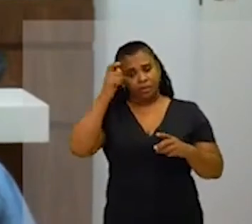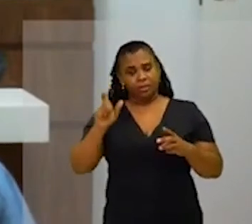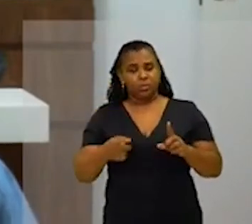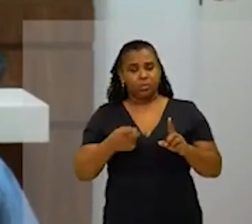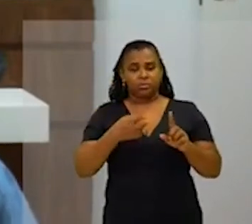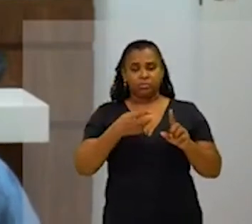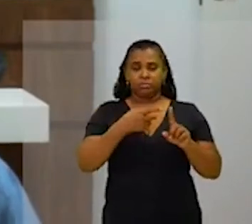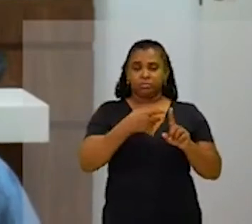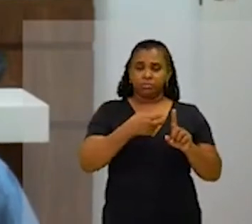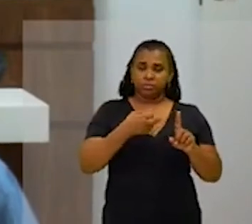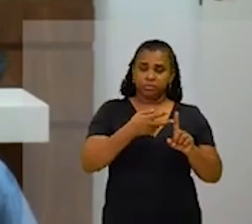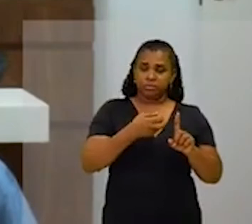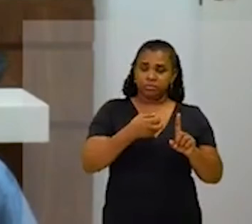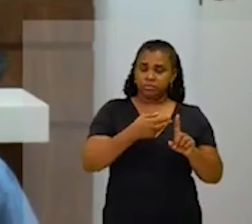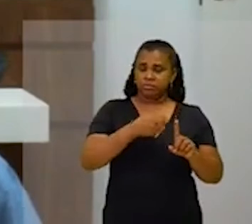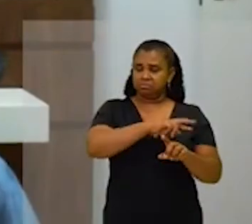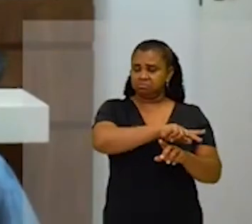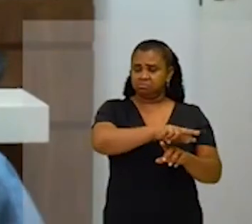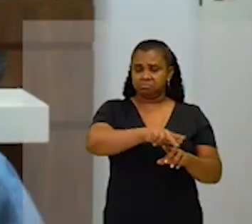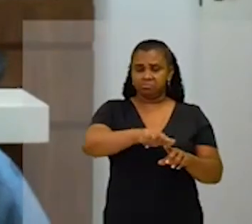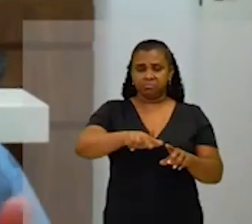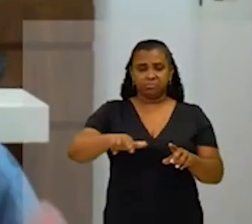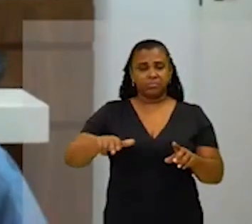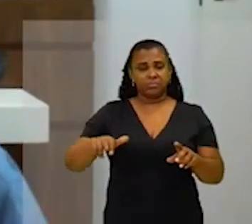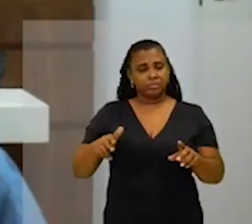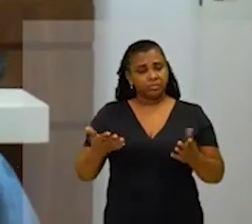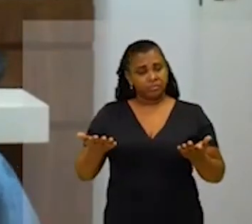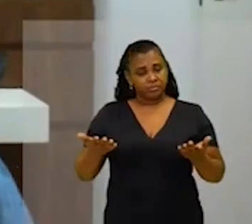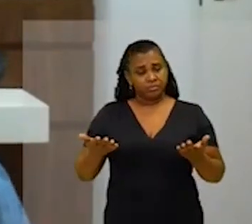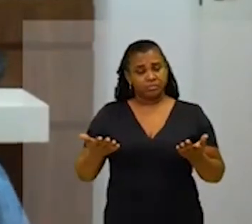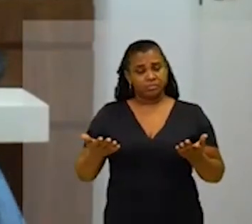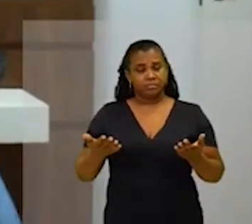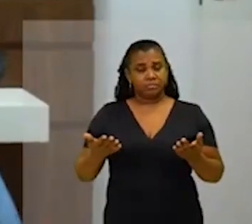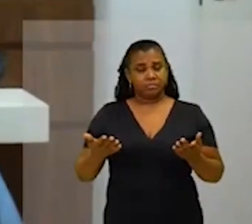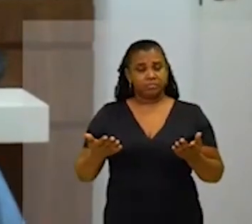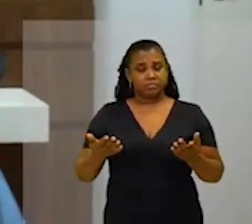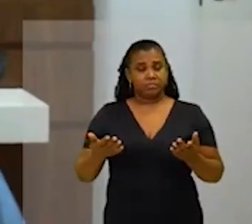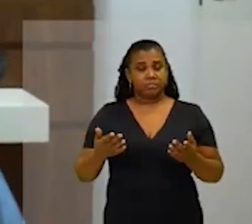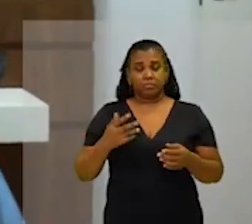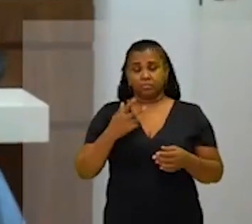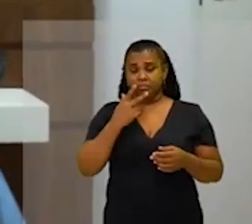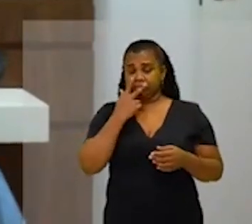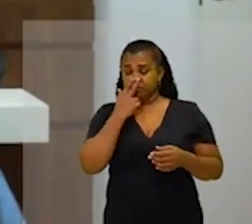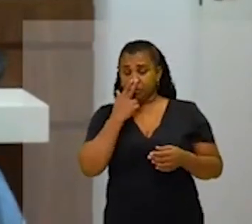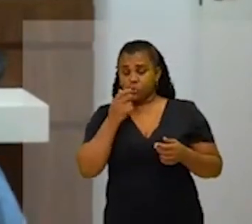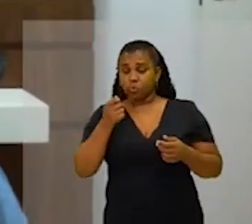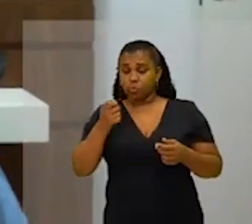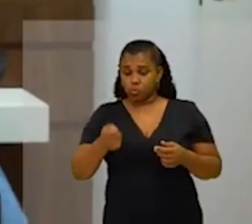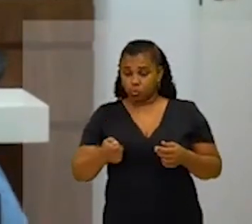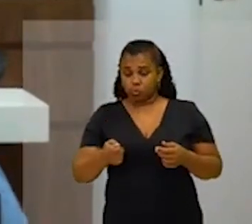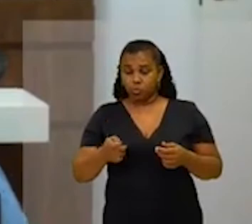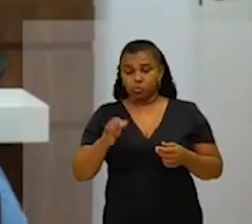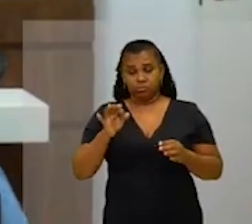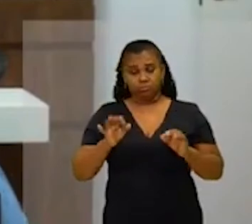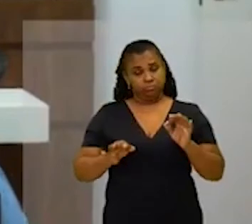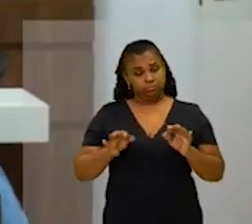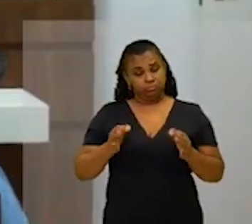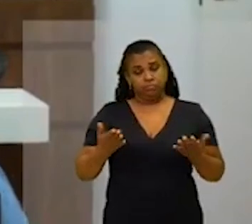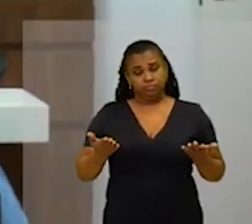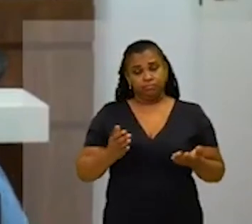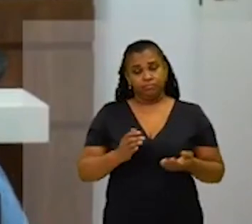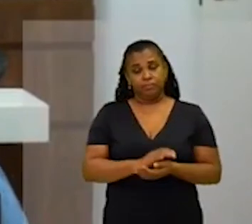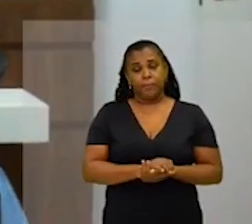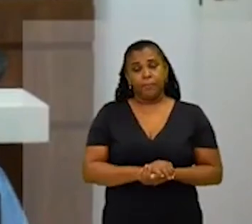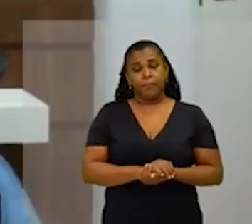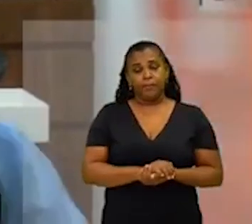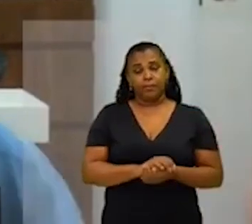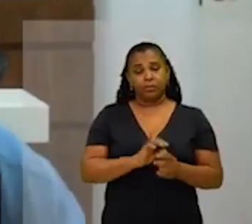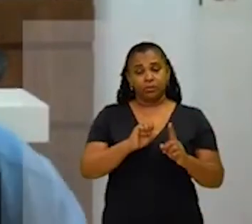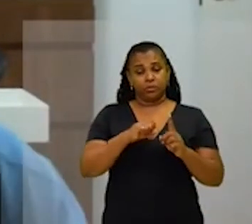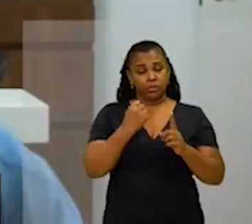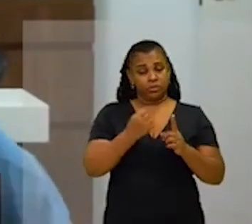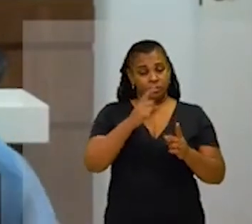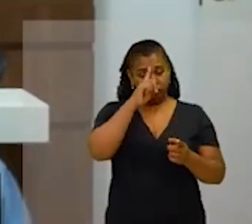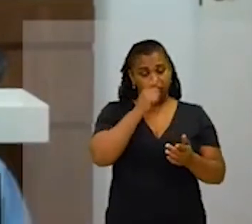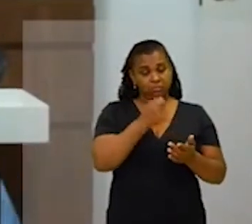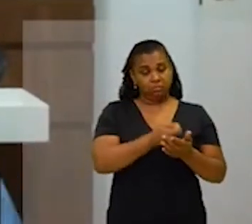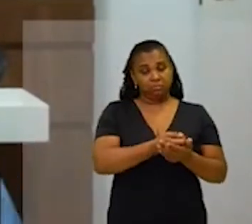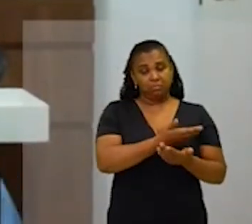gordo do que parecer justo conforme juízo político que glitter ele cultura